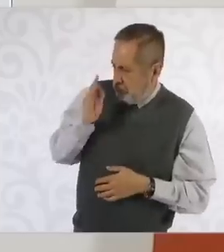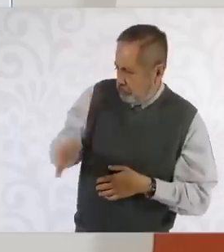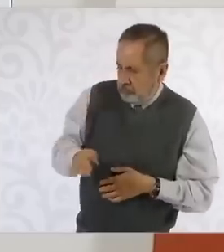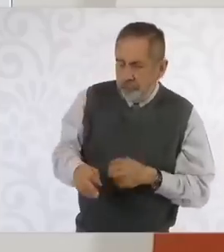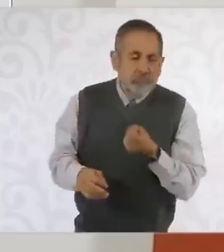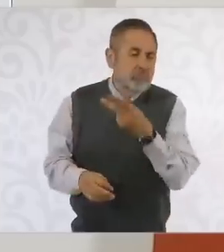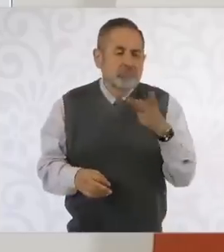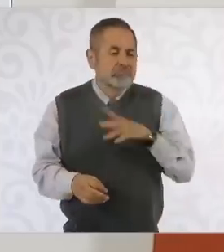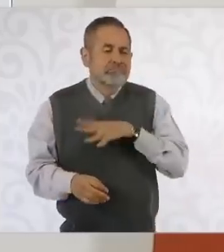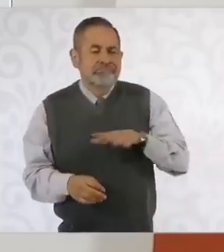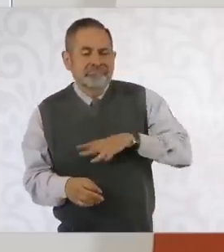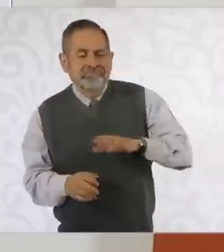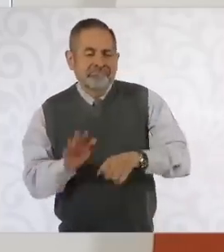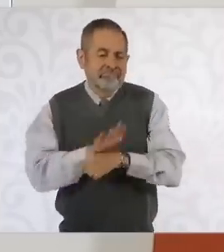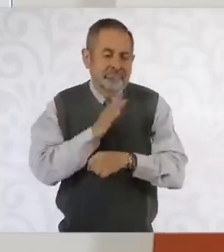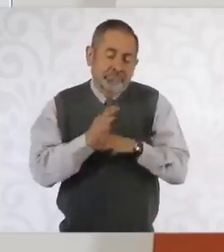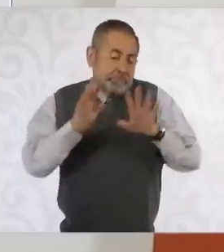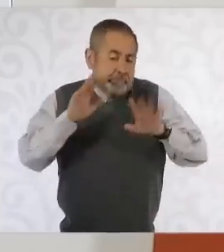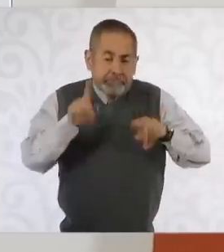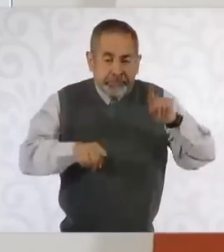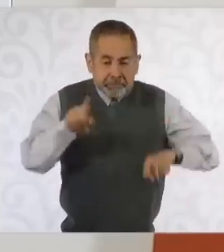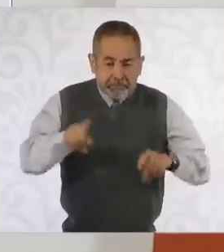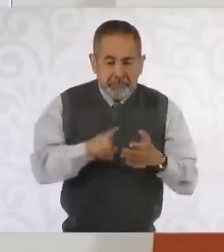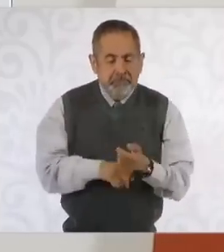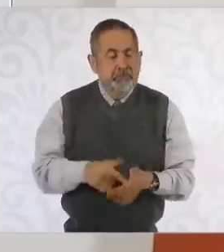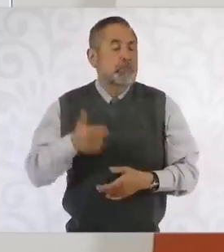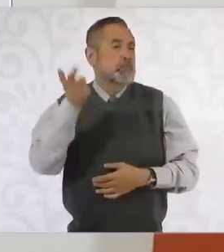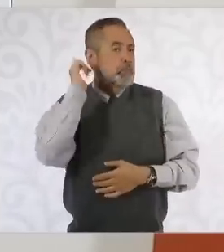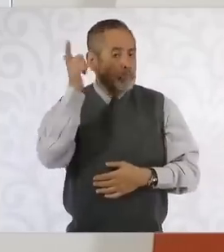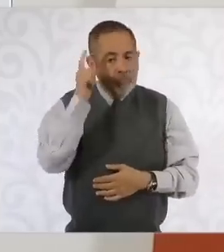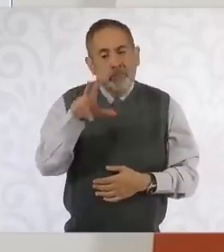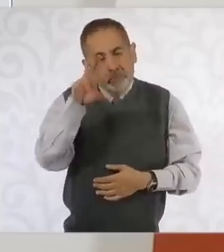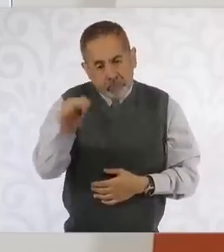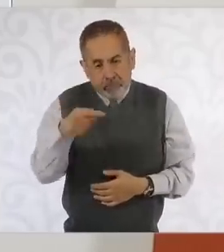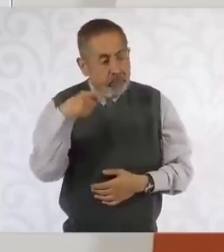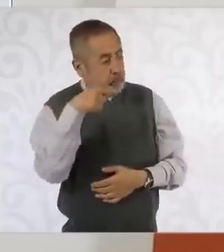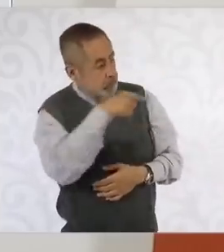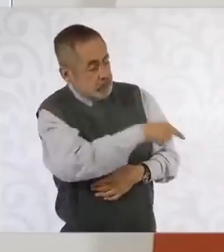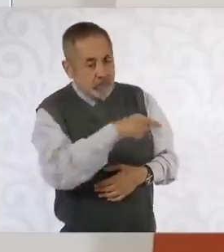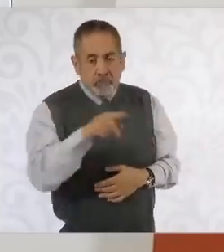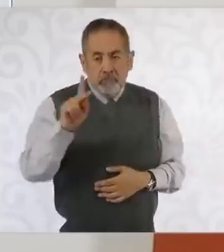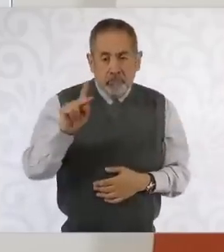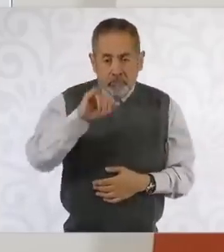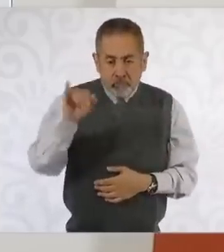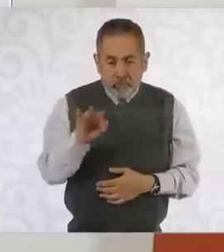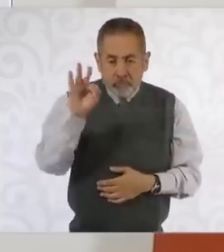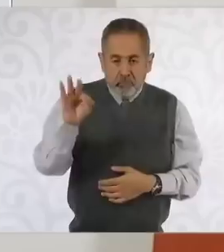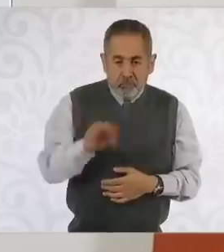judicial no esté con estas liberaciones Y si ocurren se denuncian porque también es